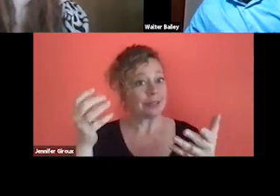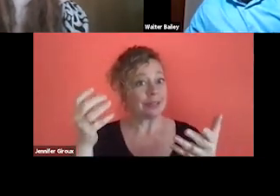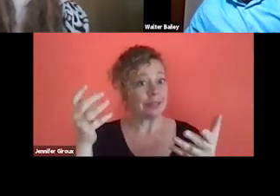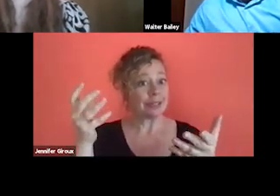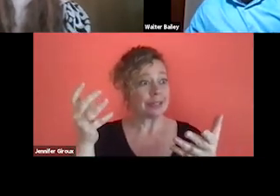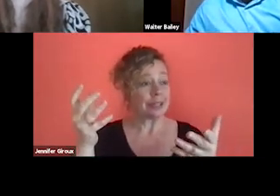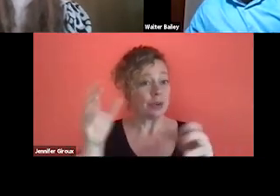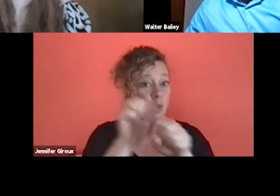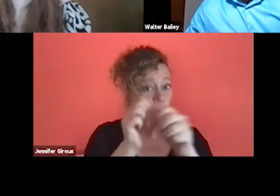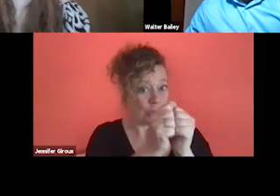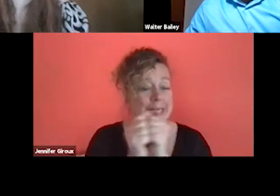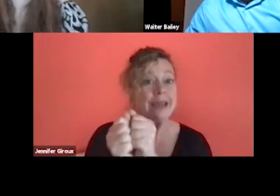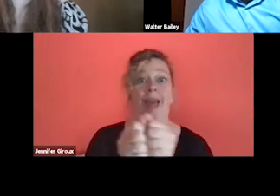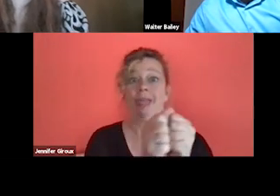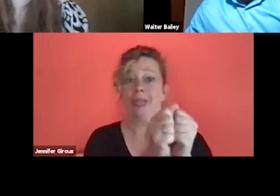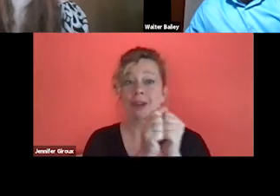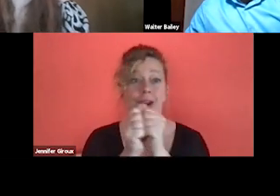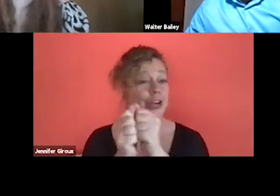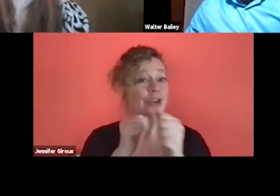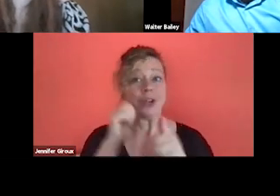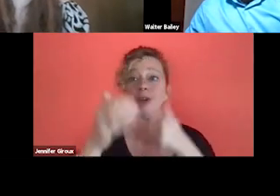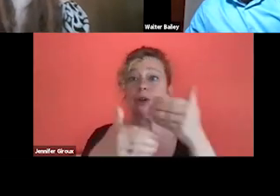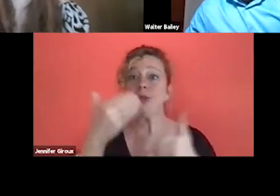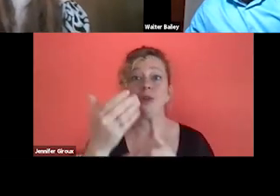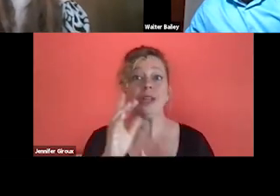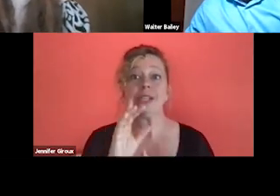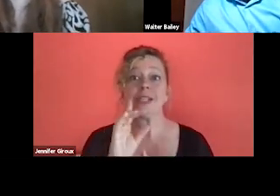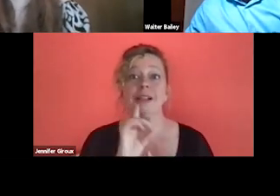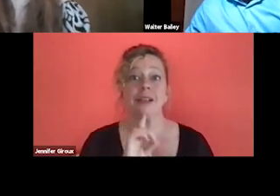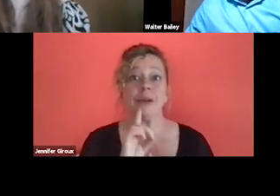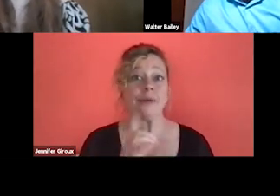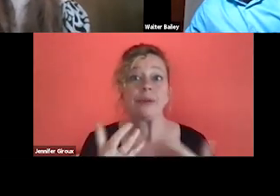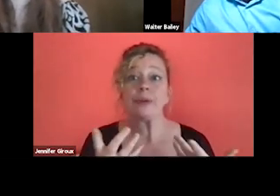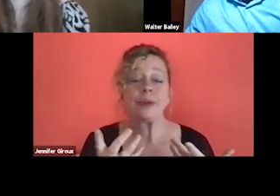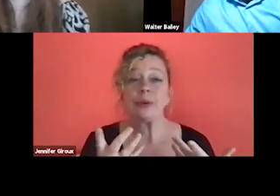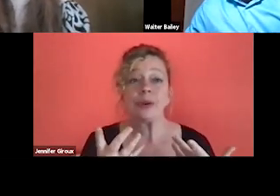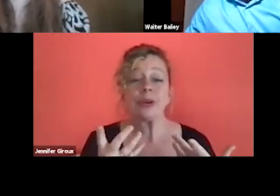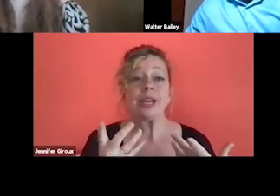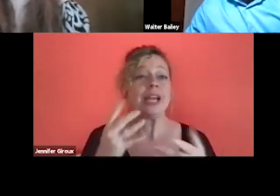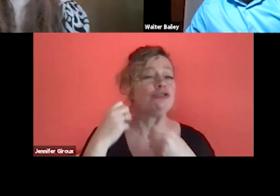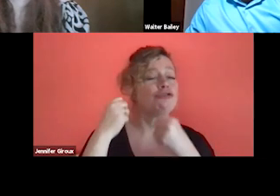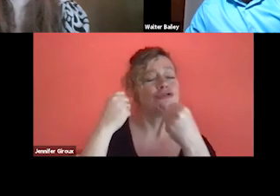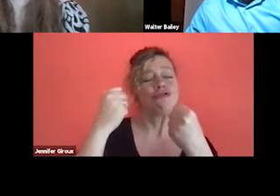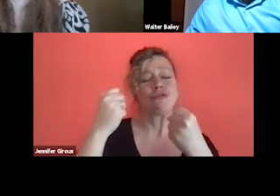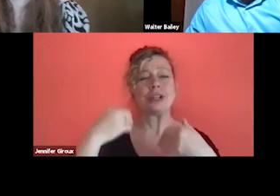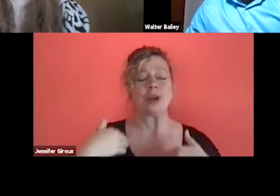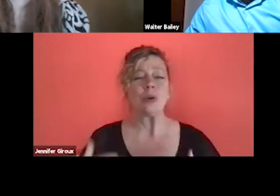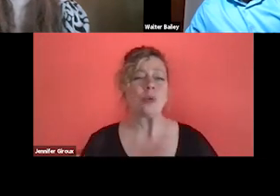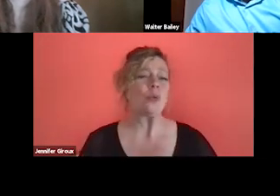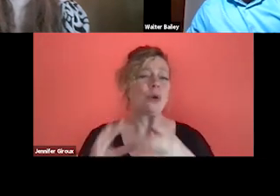que vamos a hacer juntos. Ustedes no están pasando por esto solos, lo estamos haciendo juntos y fortaleció nuestro núcleo. Fortaleció nuestras relaciones